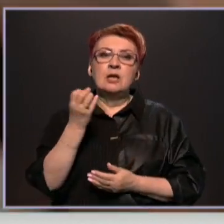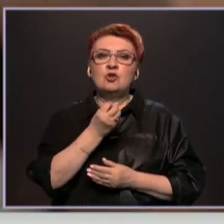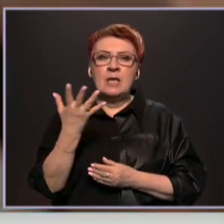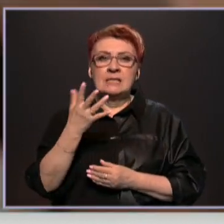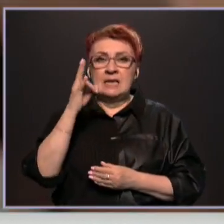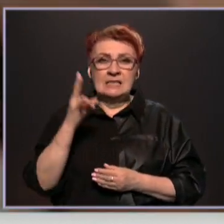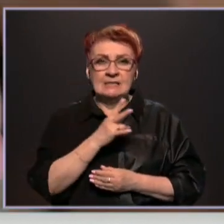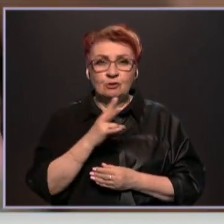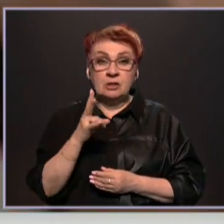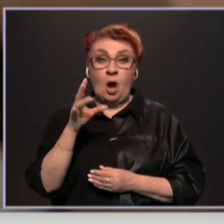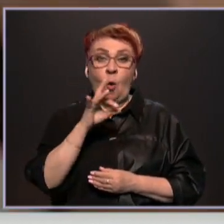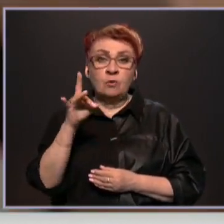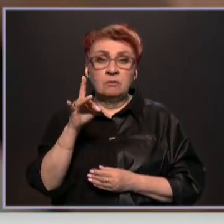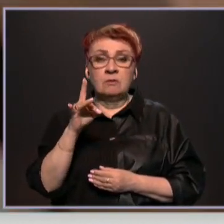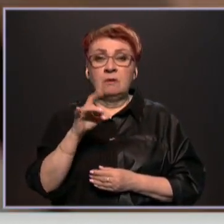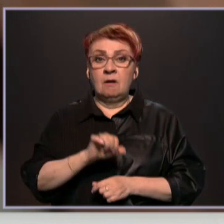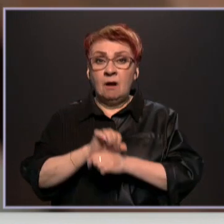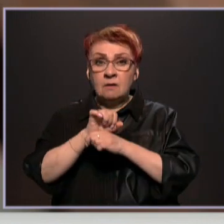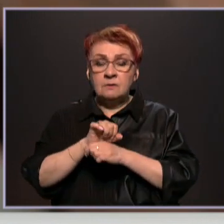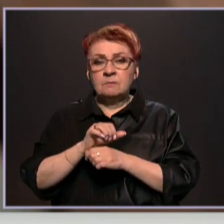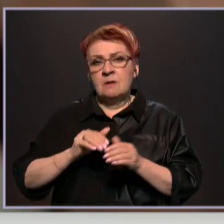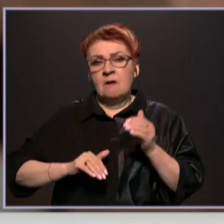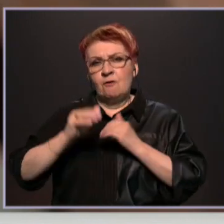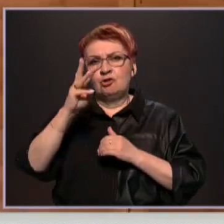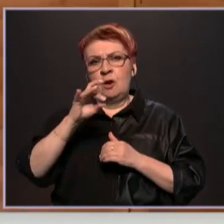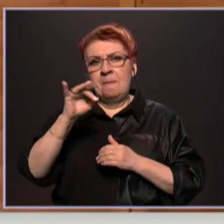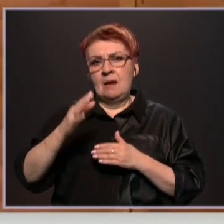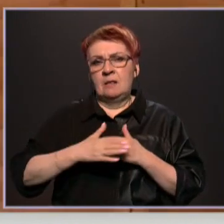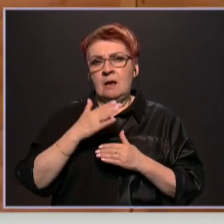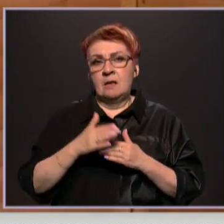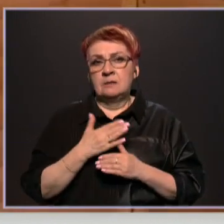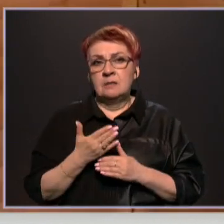закон Революции приговорили к высшей мере наказания совершенно мученик Борис заварен